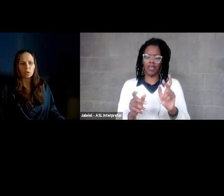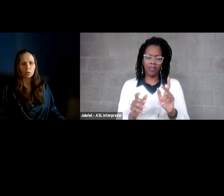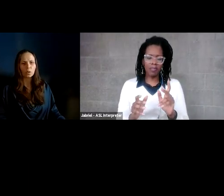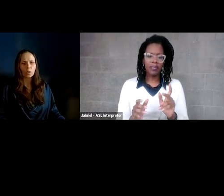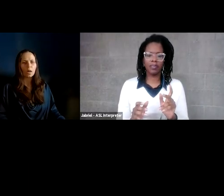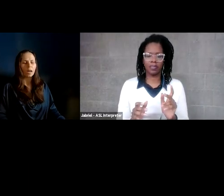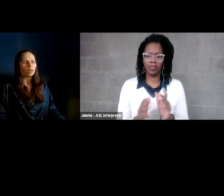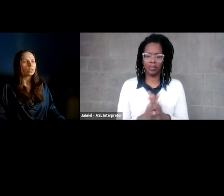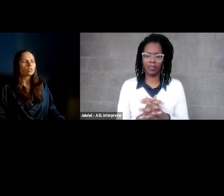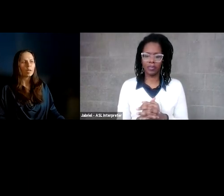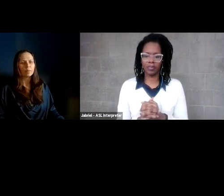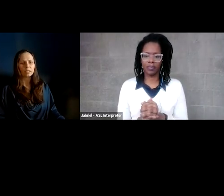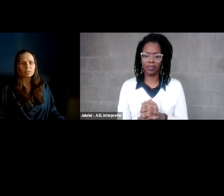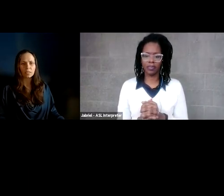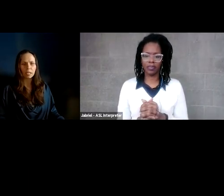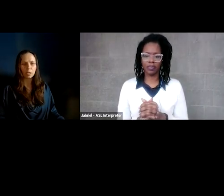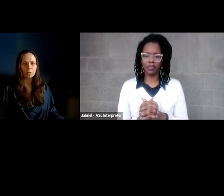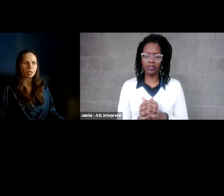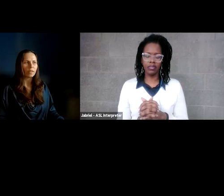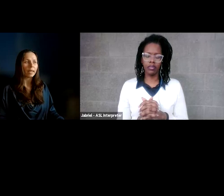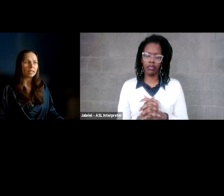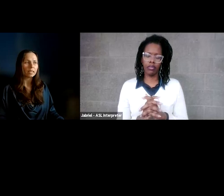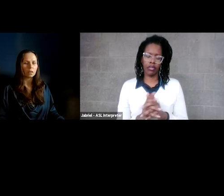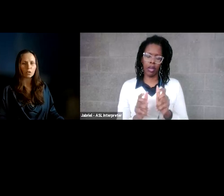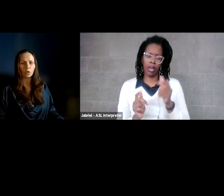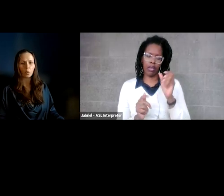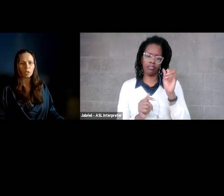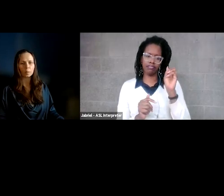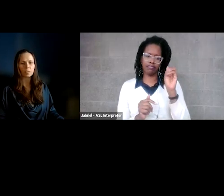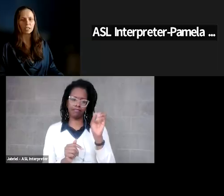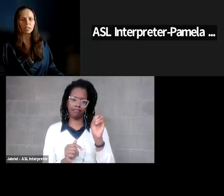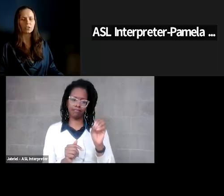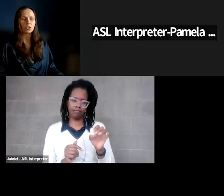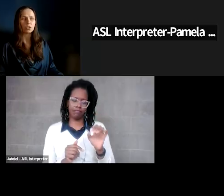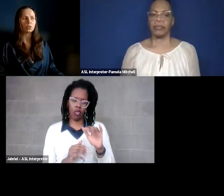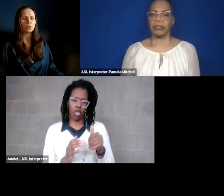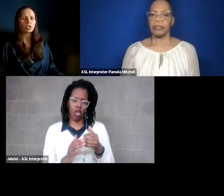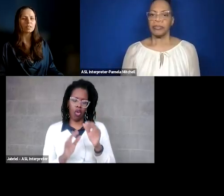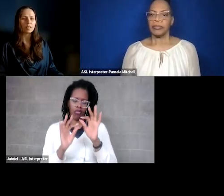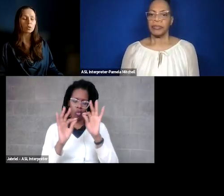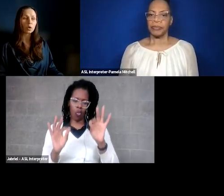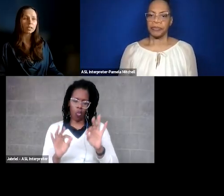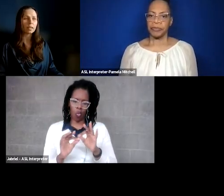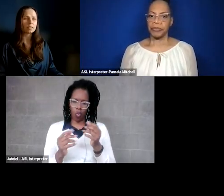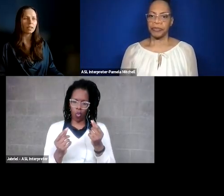Uno de mis mejores consejos con todos los formularios es tratar de mantenerme organizada